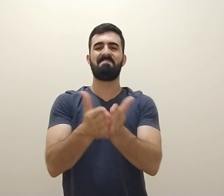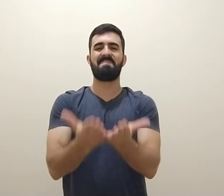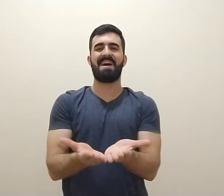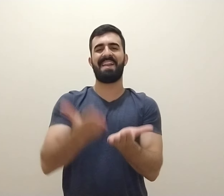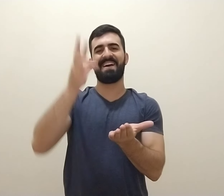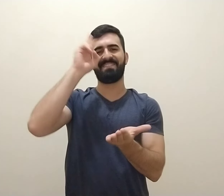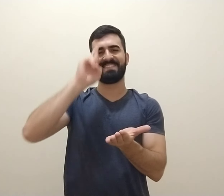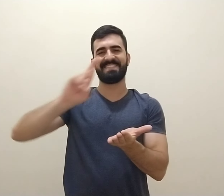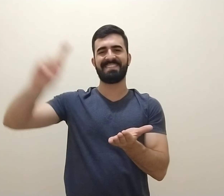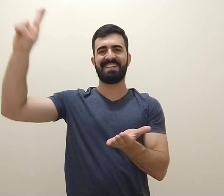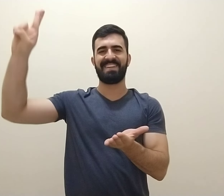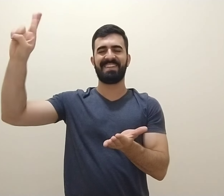Palavra do Senhor.